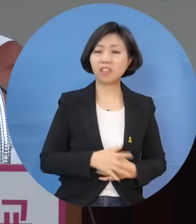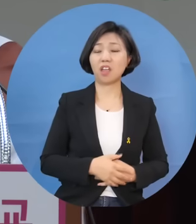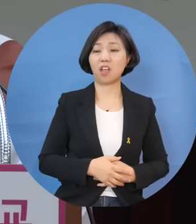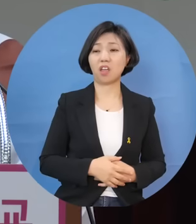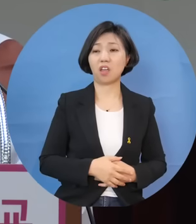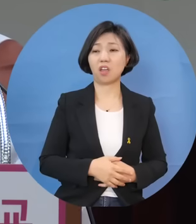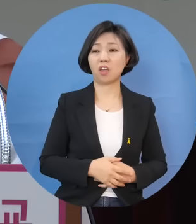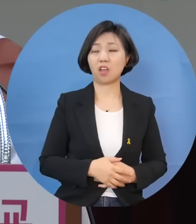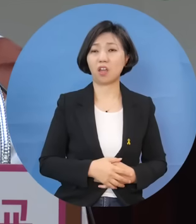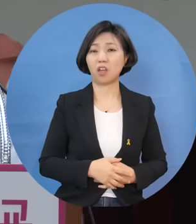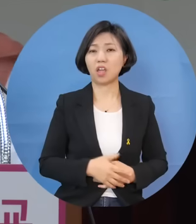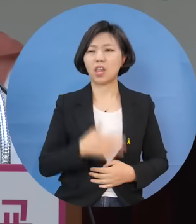이런 사람처럼 막...